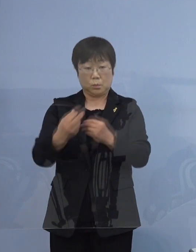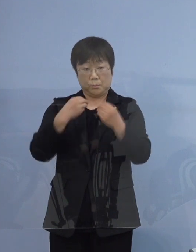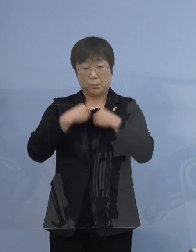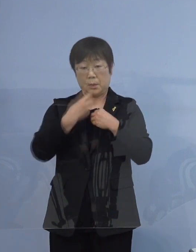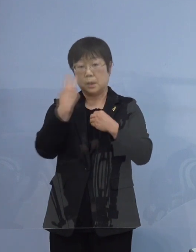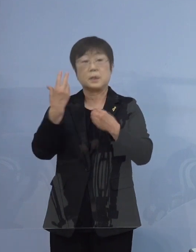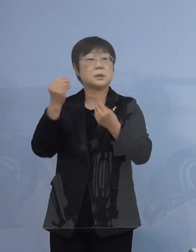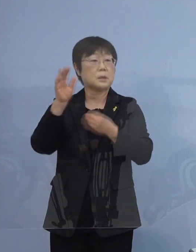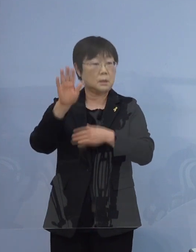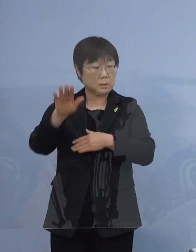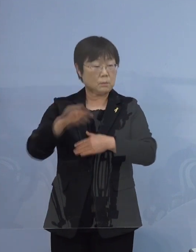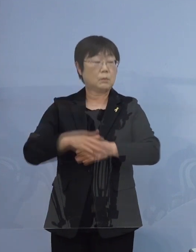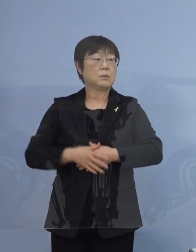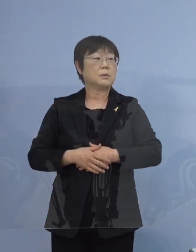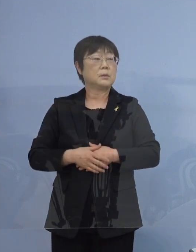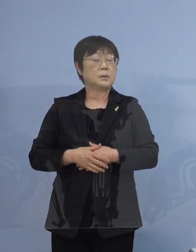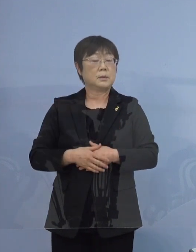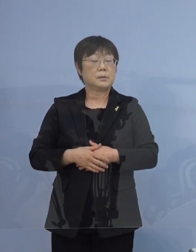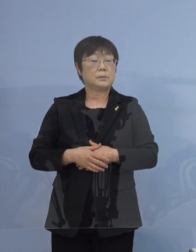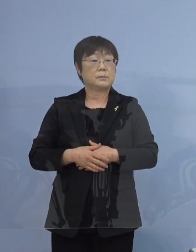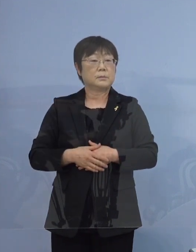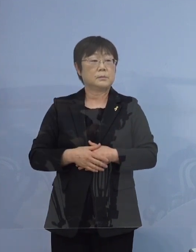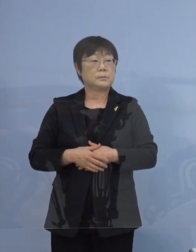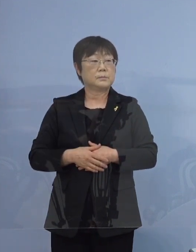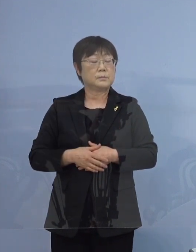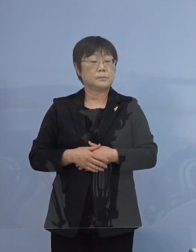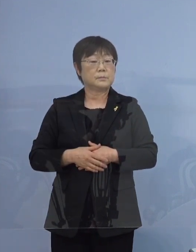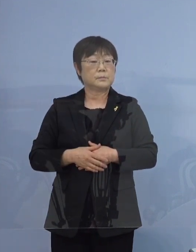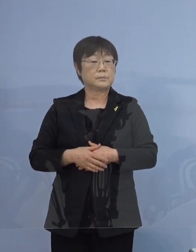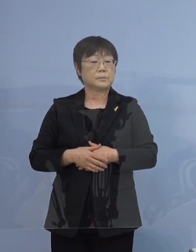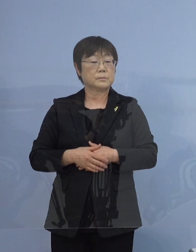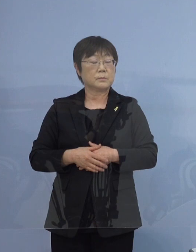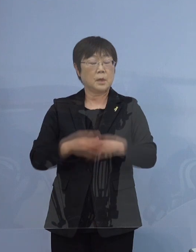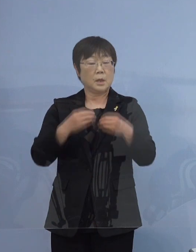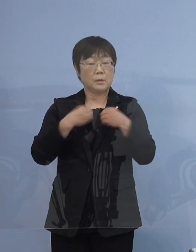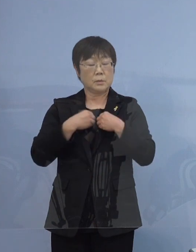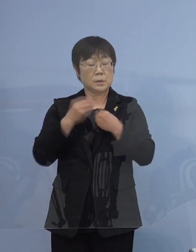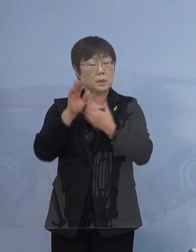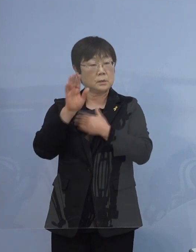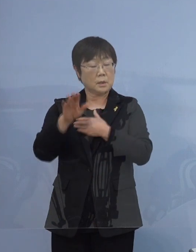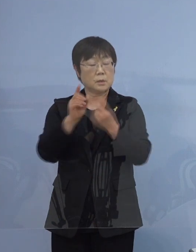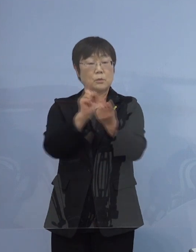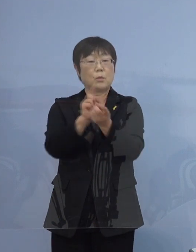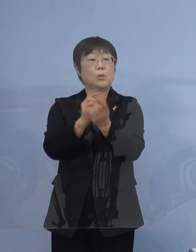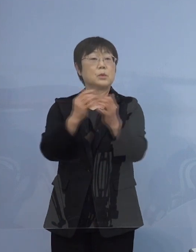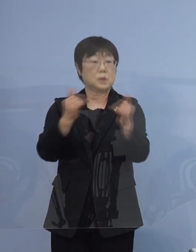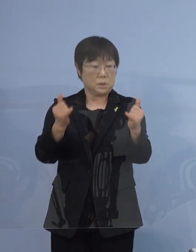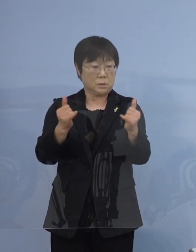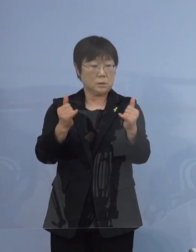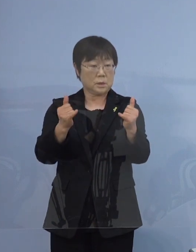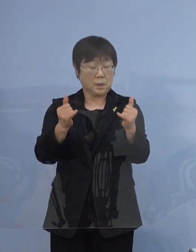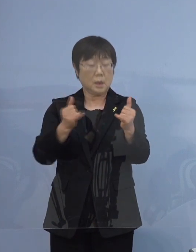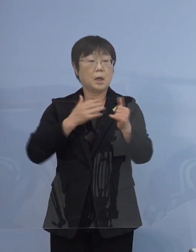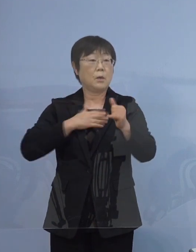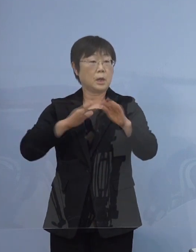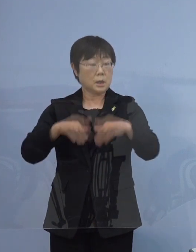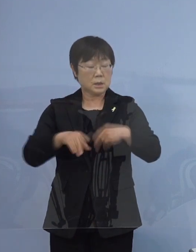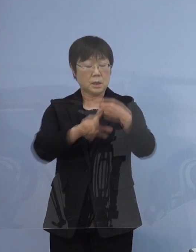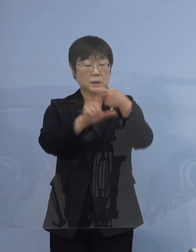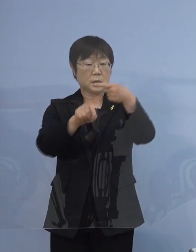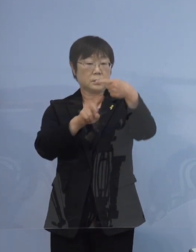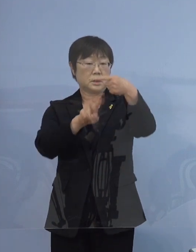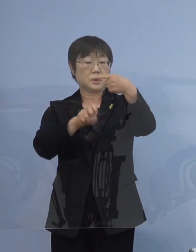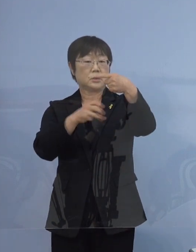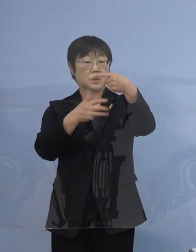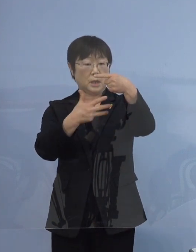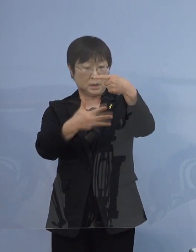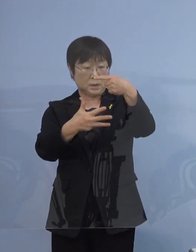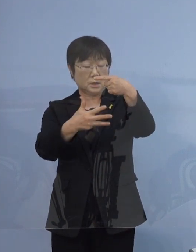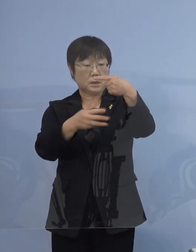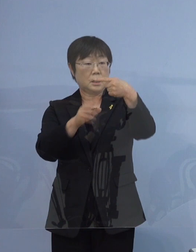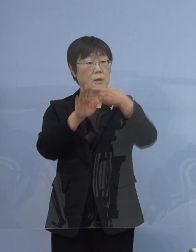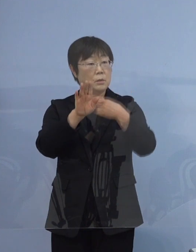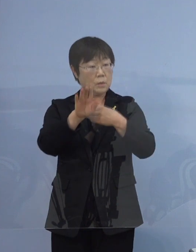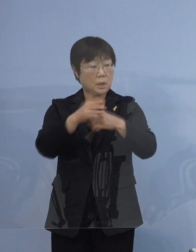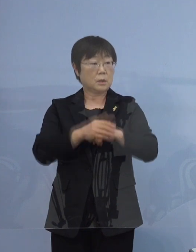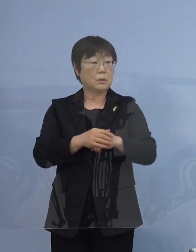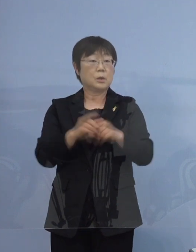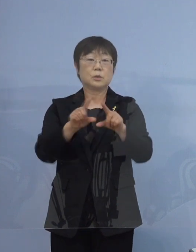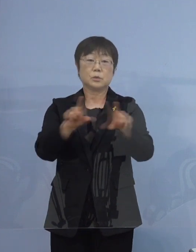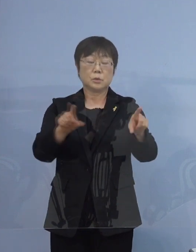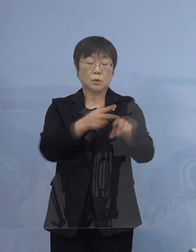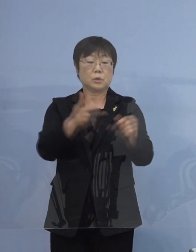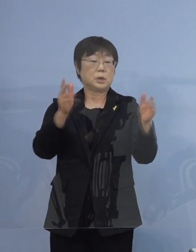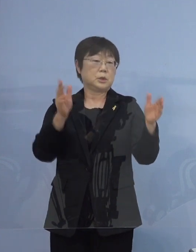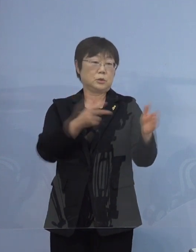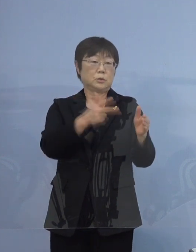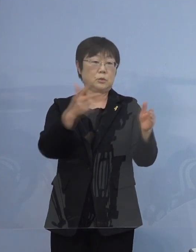最初に陽性と分かって濃厚接触者になったのが 1月28日で通常であれば2週間だと思うんですけど